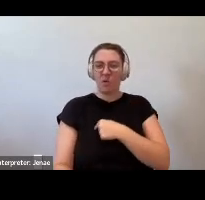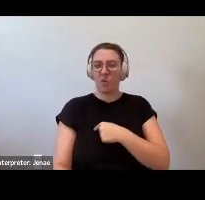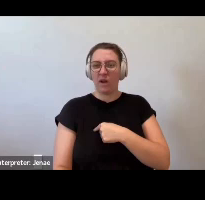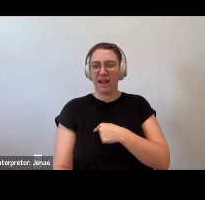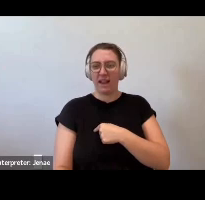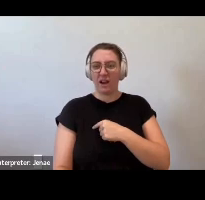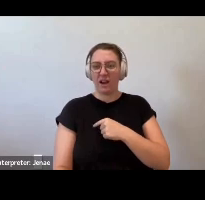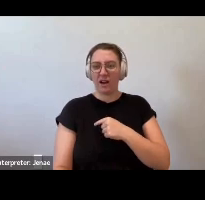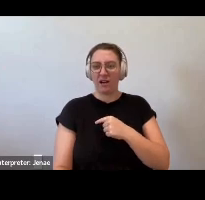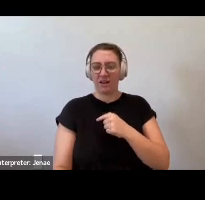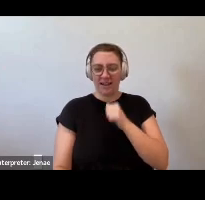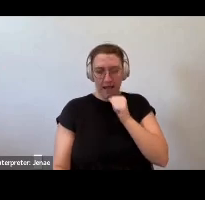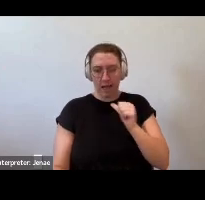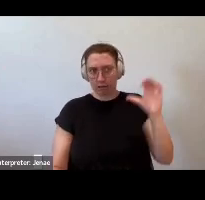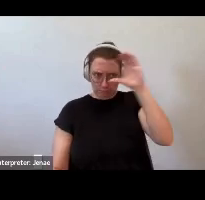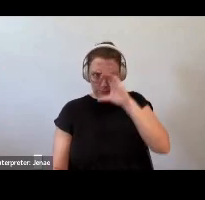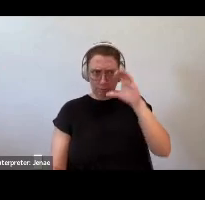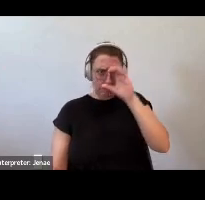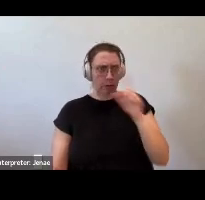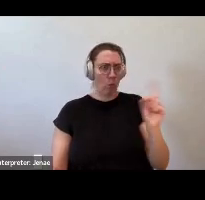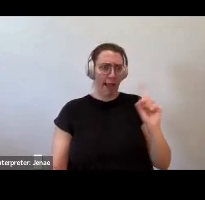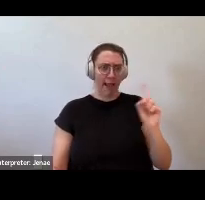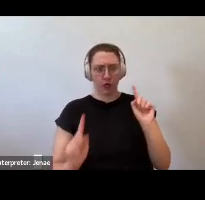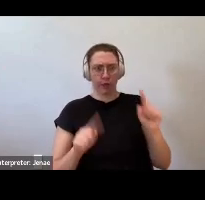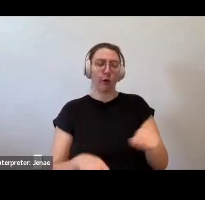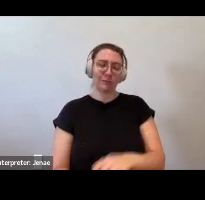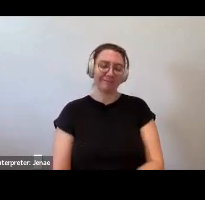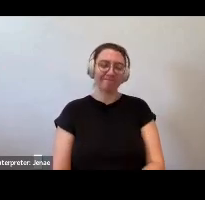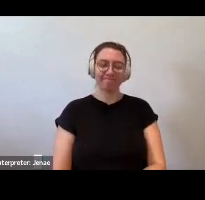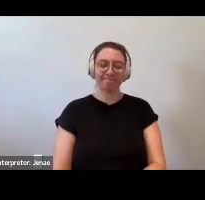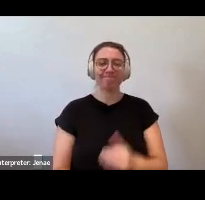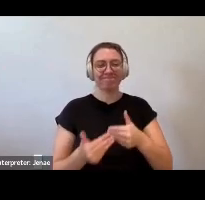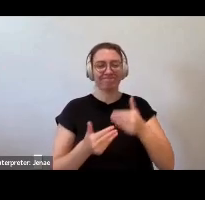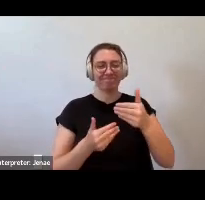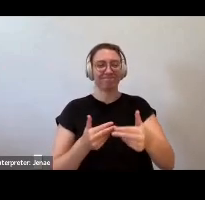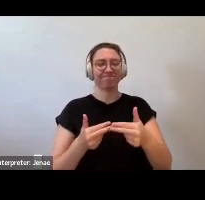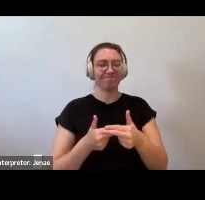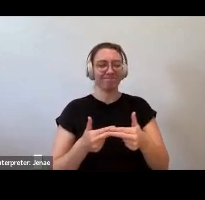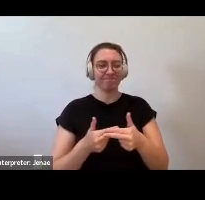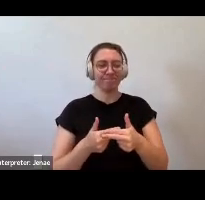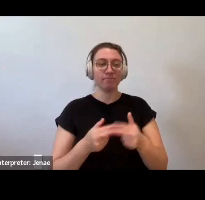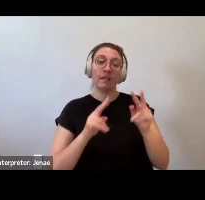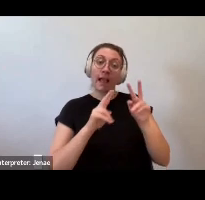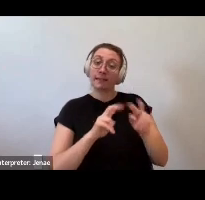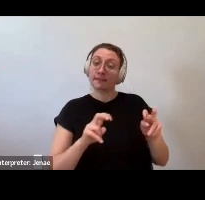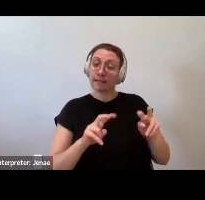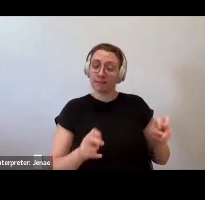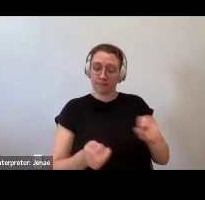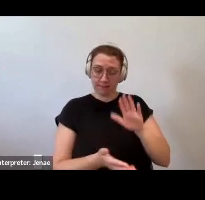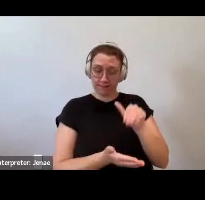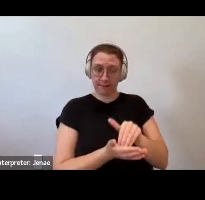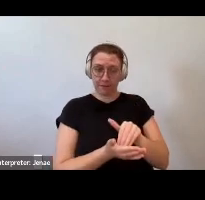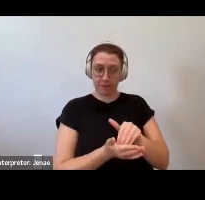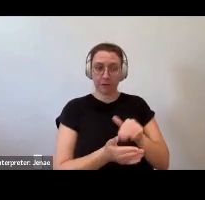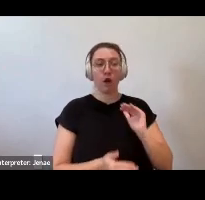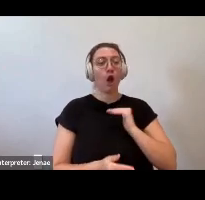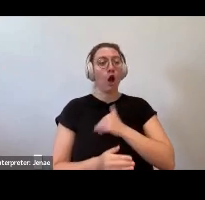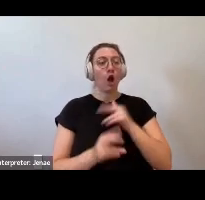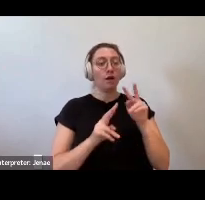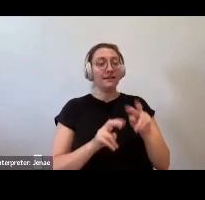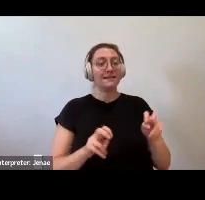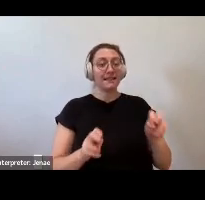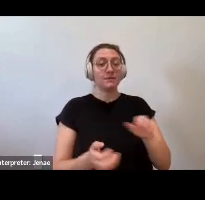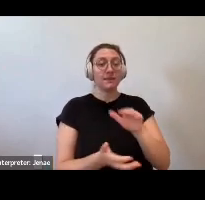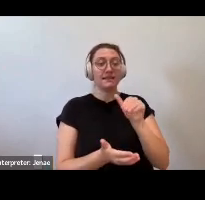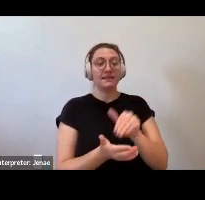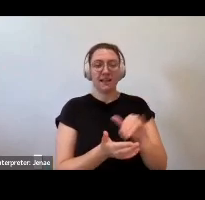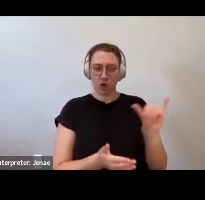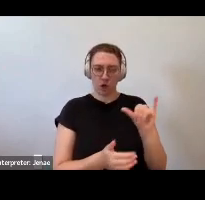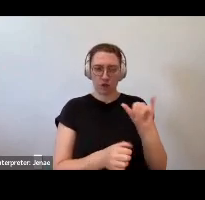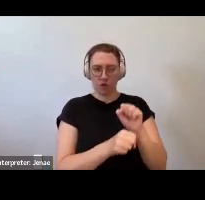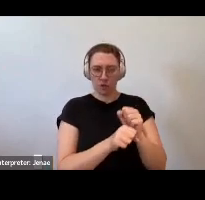espacio para nosotros. Siguiente diapositiva: Centro de evaluación. Nuestro centro de evaluación también funciona con nuestro